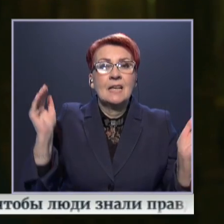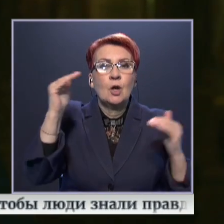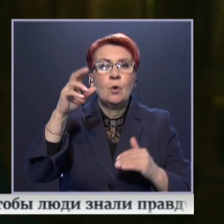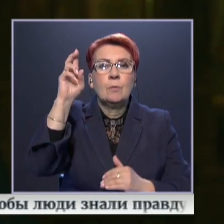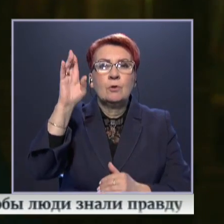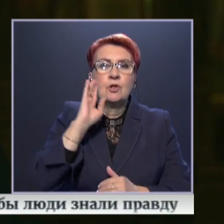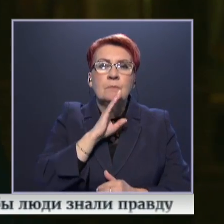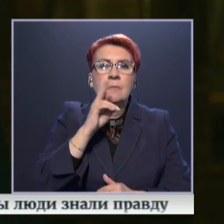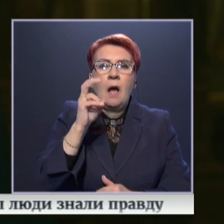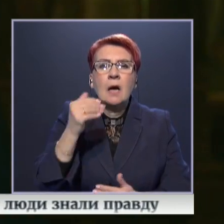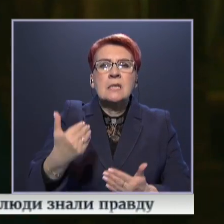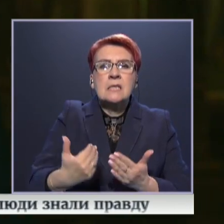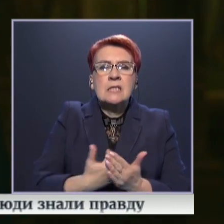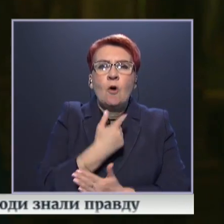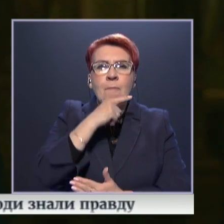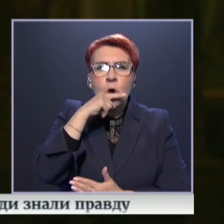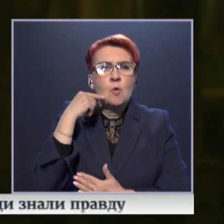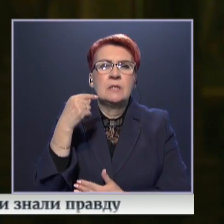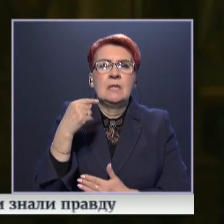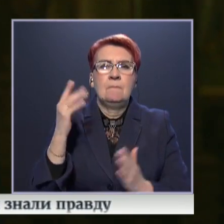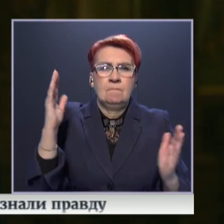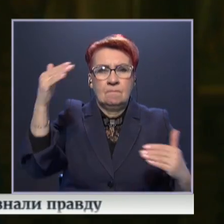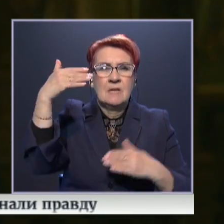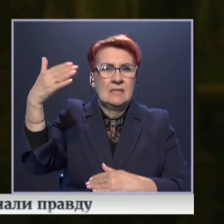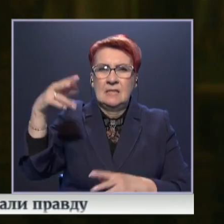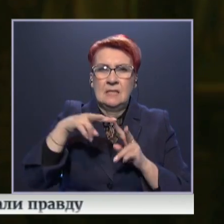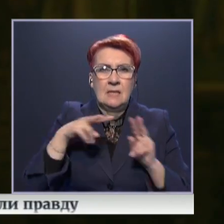с новым русским знаменем войска выбили неприятелей